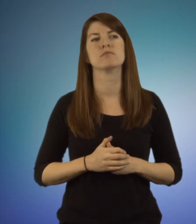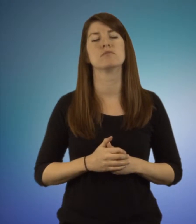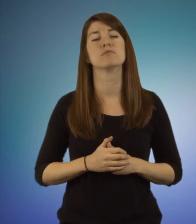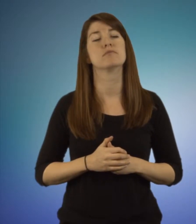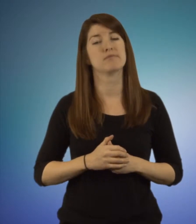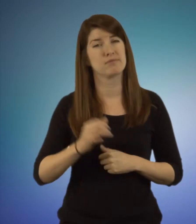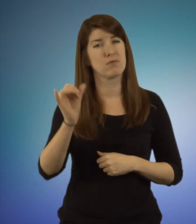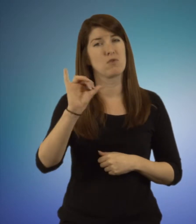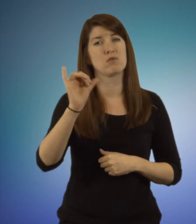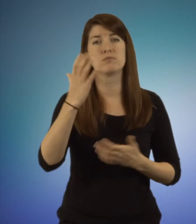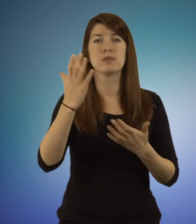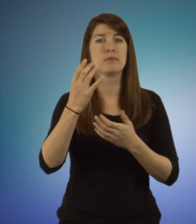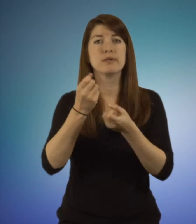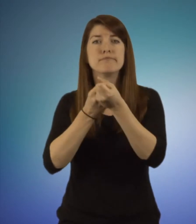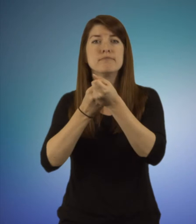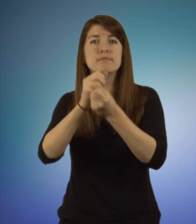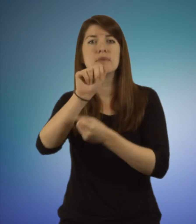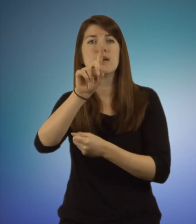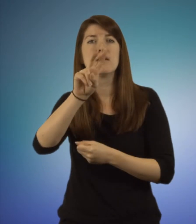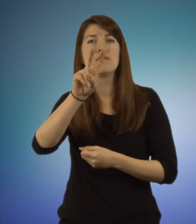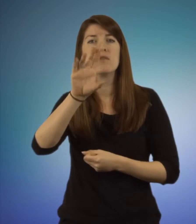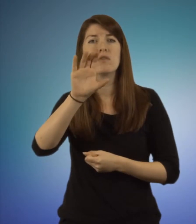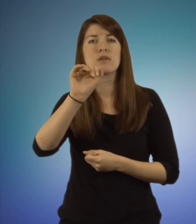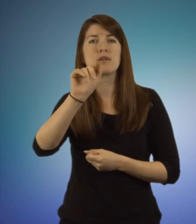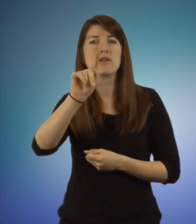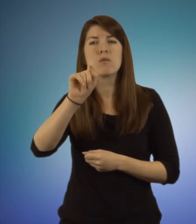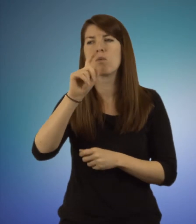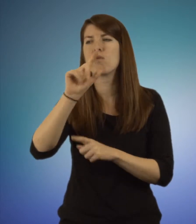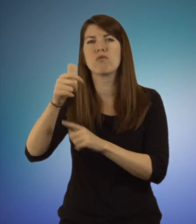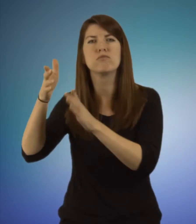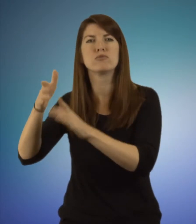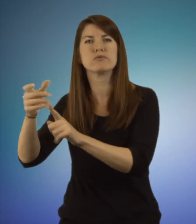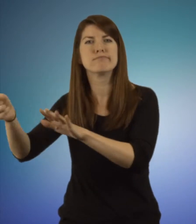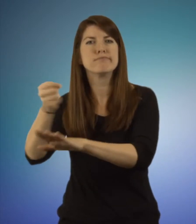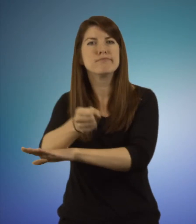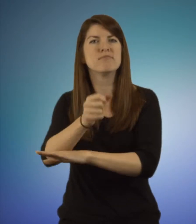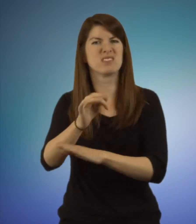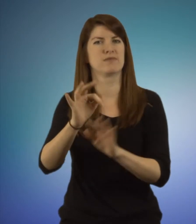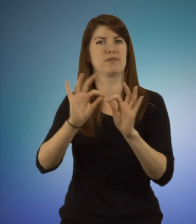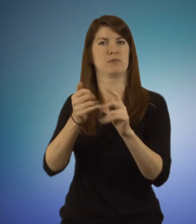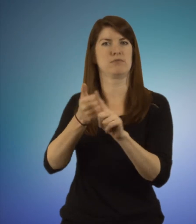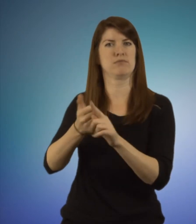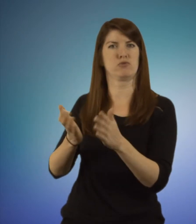Un evaluador específico, como un patólogo del lenguaje y del habla, un terapeuta ocupacional,